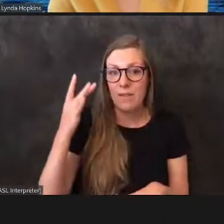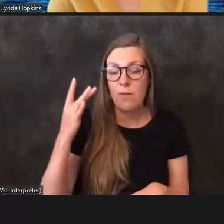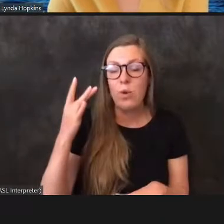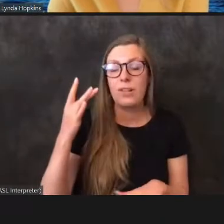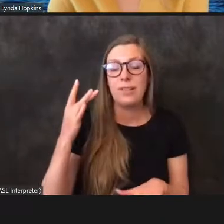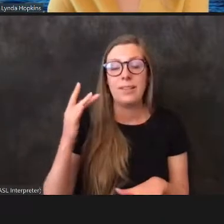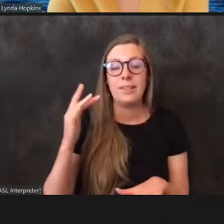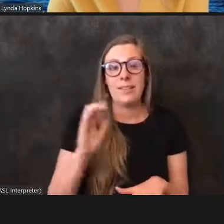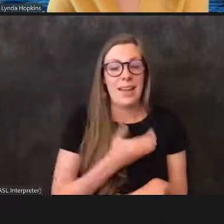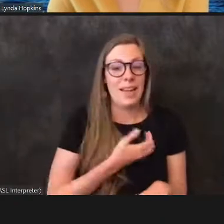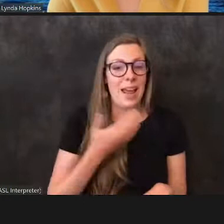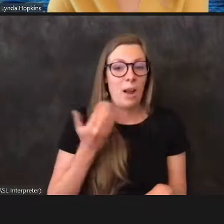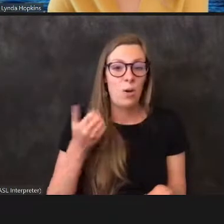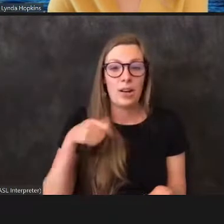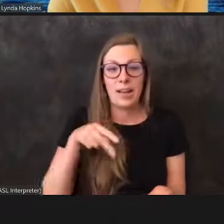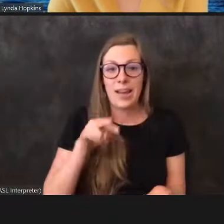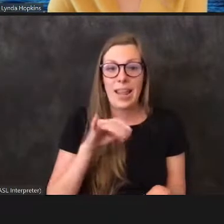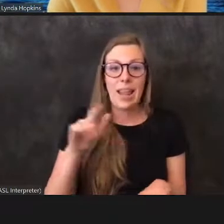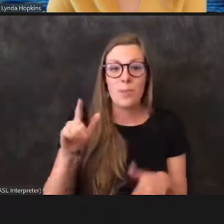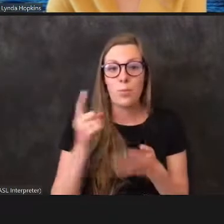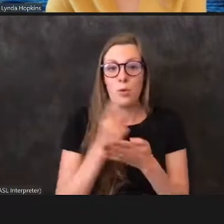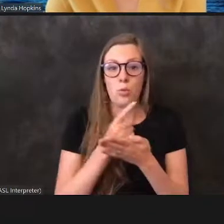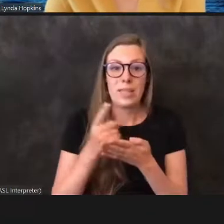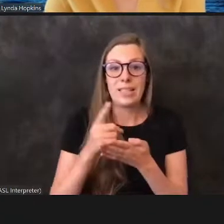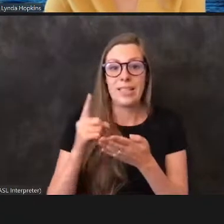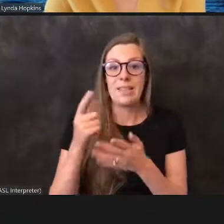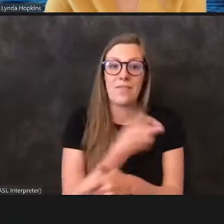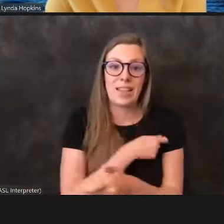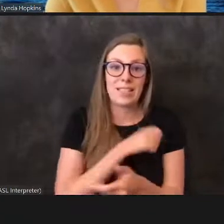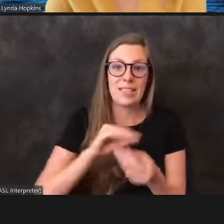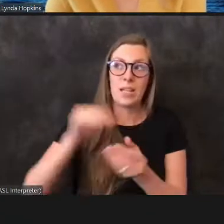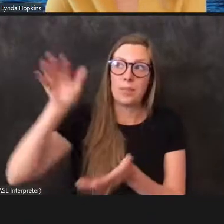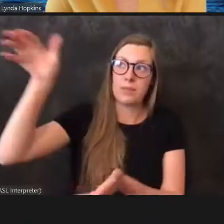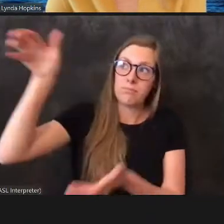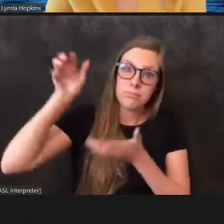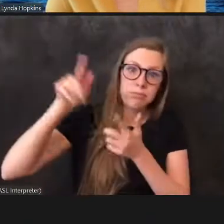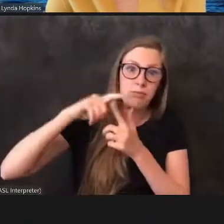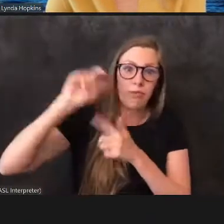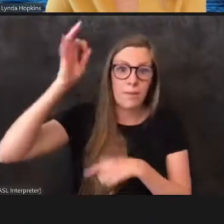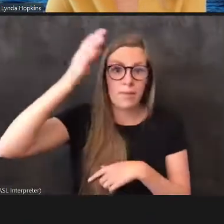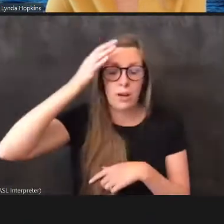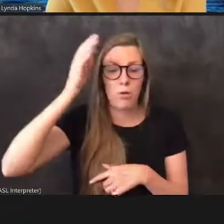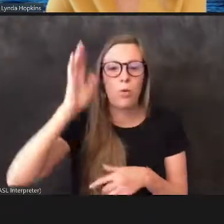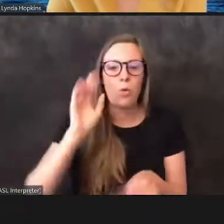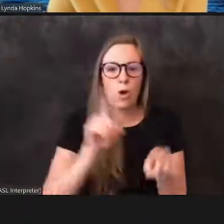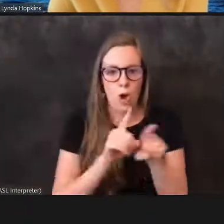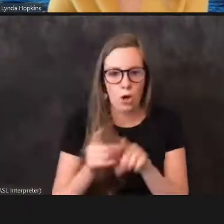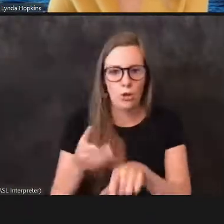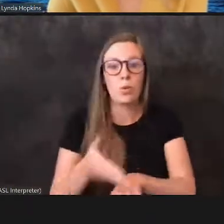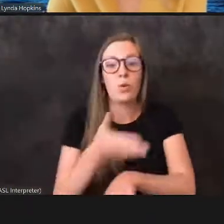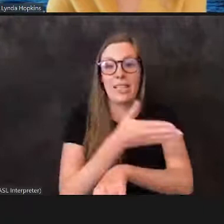Anticipamos que para abril nuestro número de vacunación semanales viniendo del gobierno federal también incrementarán.